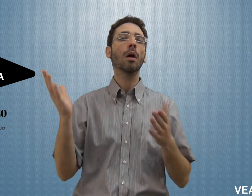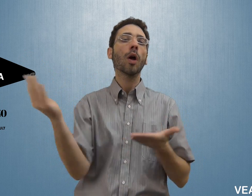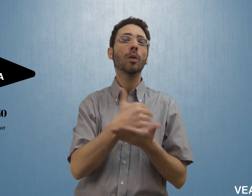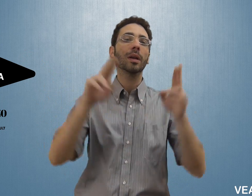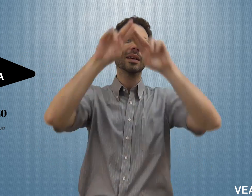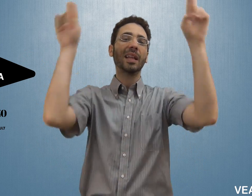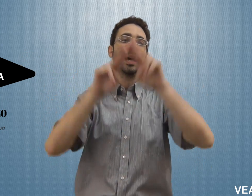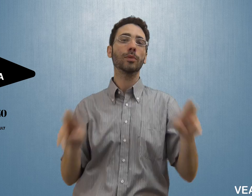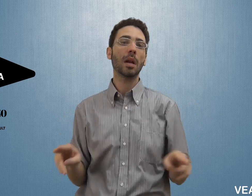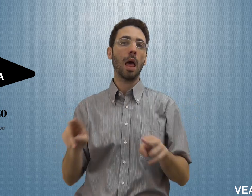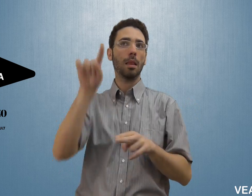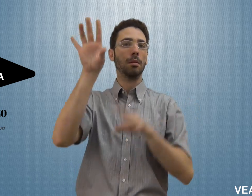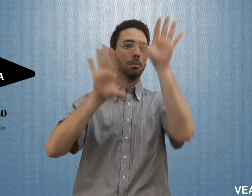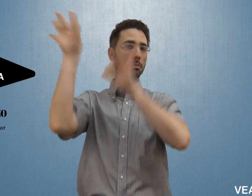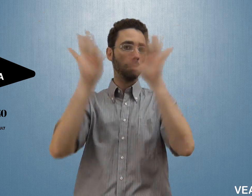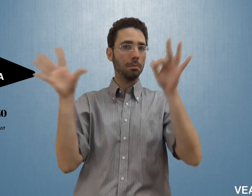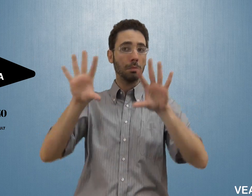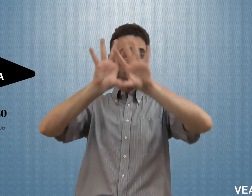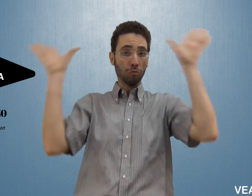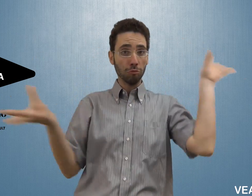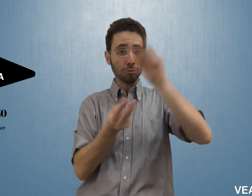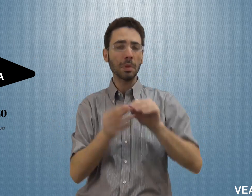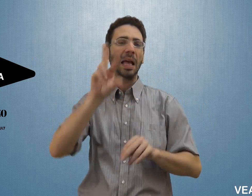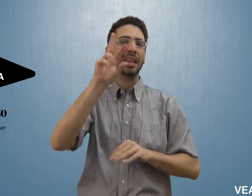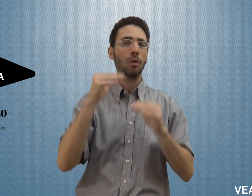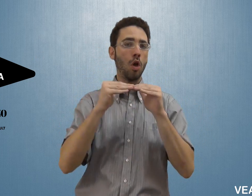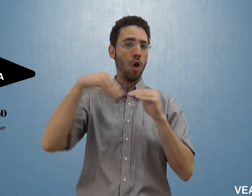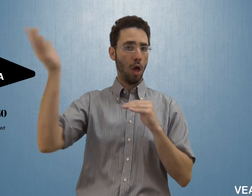e da altre collezioni internazionali,